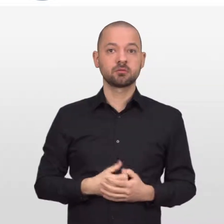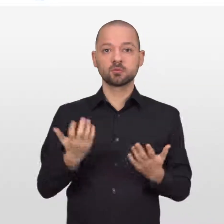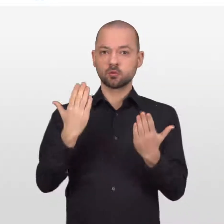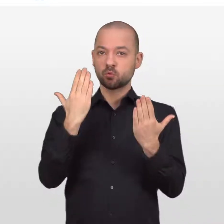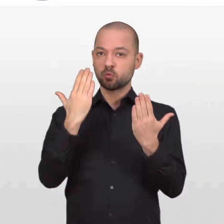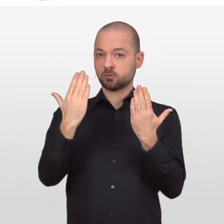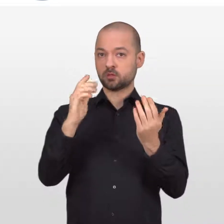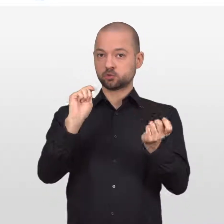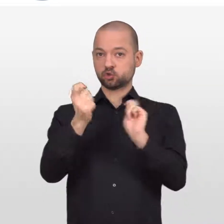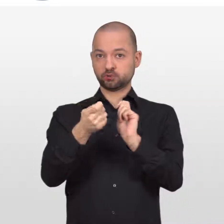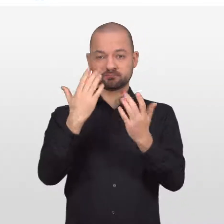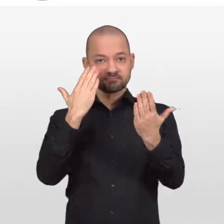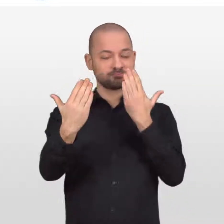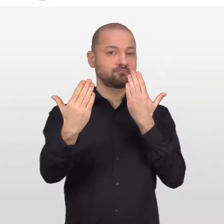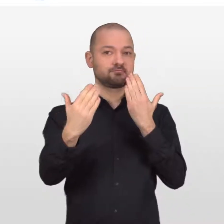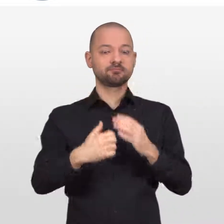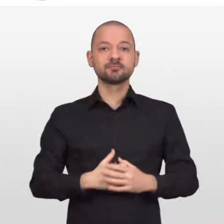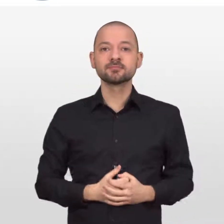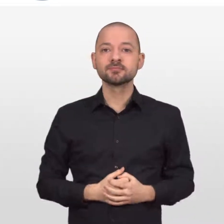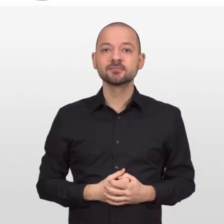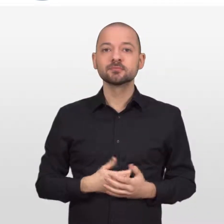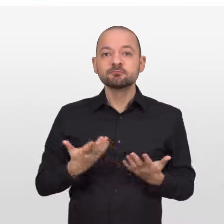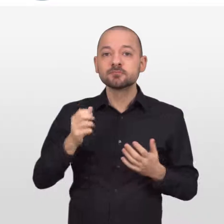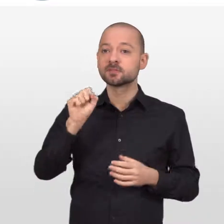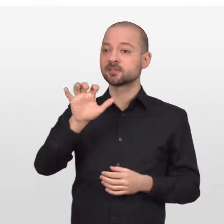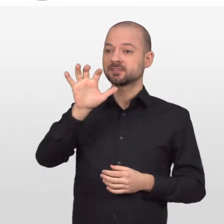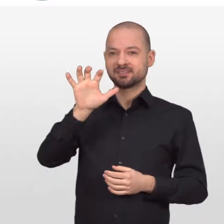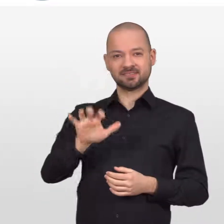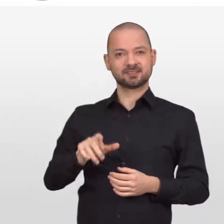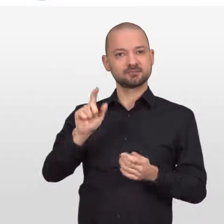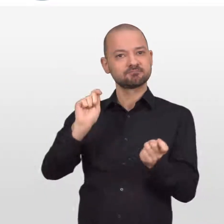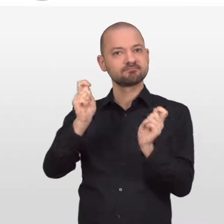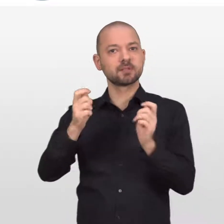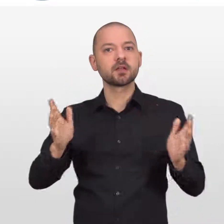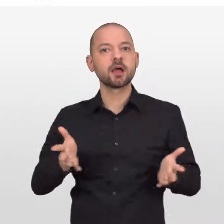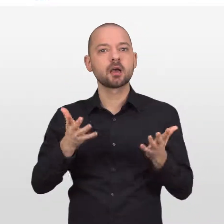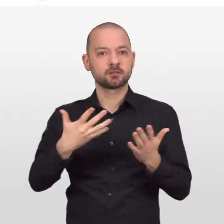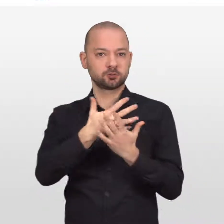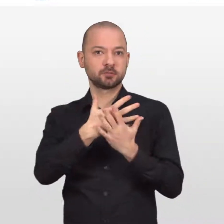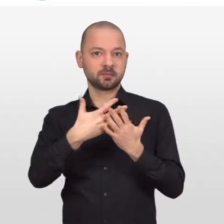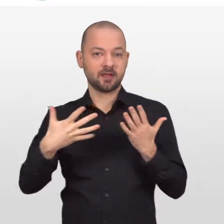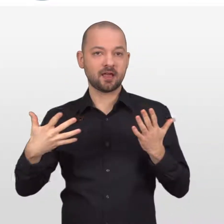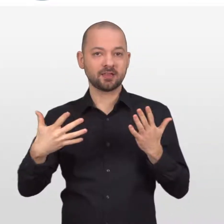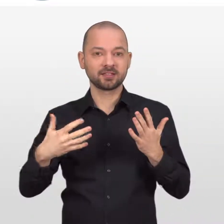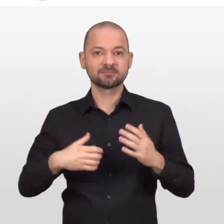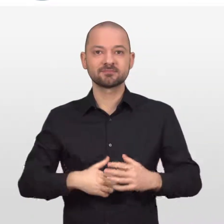den Kontrast ändern oder Texte in Leichter Sprache auswählen. nebo změnit kontrast.